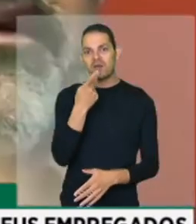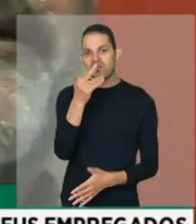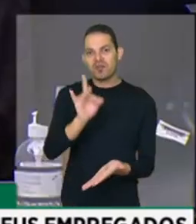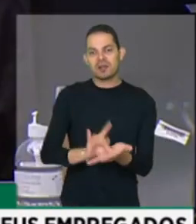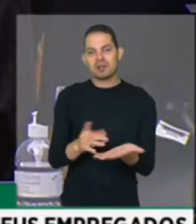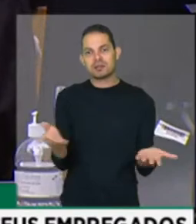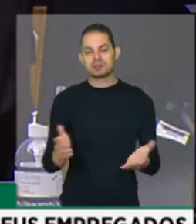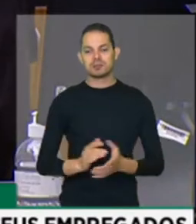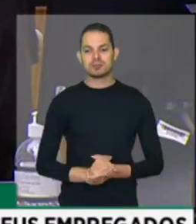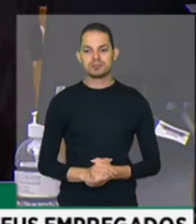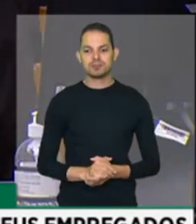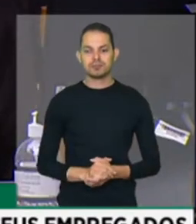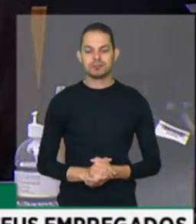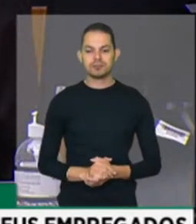SUS, ESSA QUE É A VERDADE, PRESIDENTE. [PRESIDENTE]: